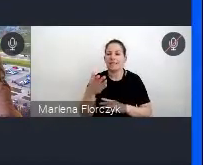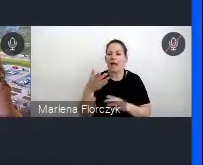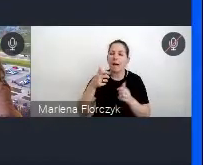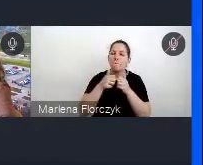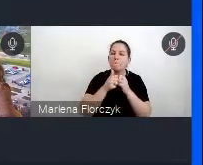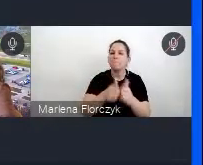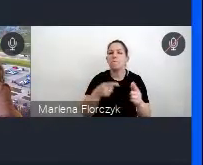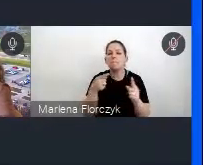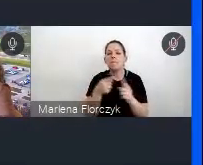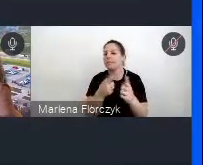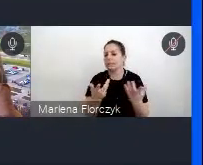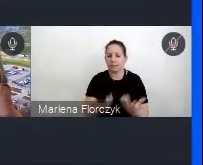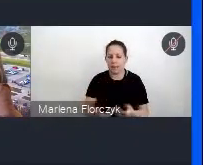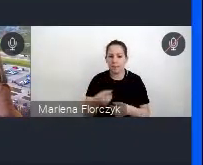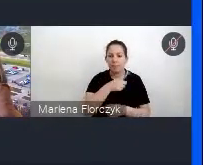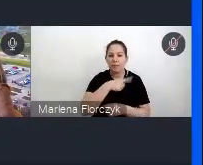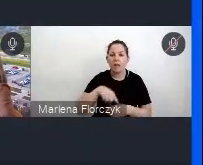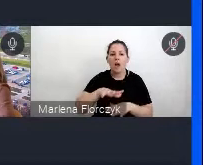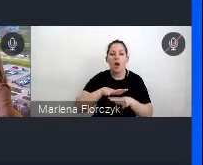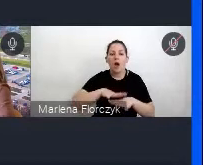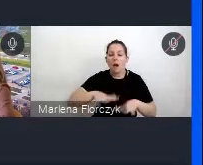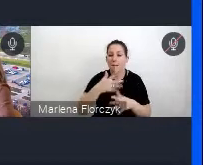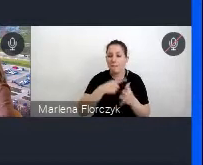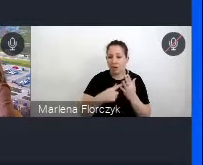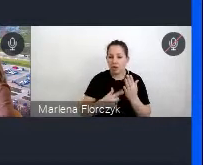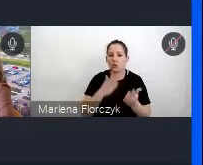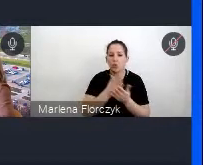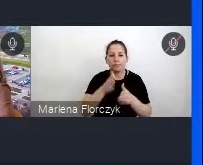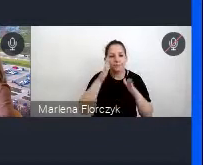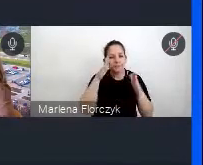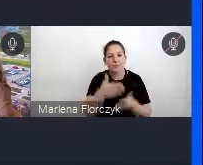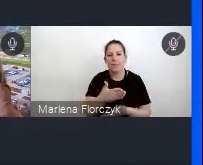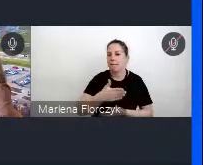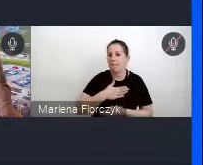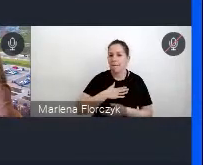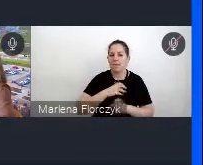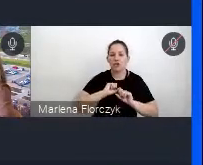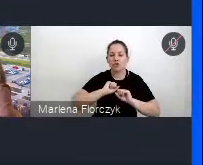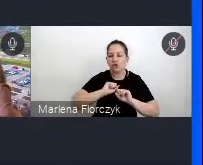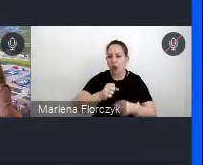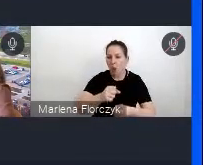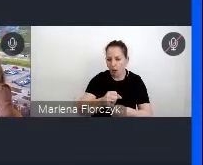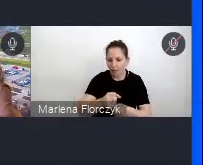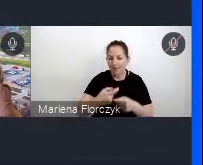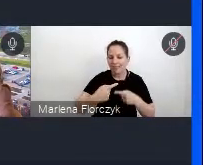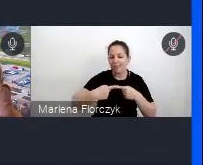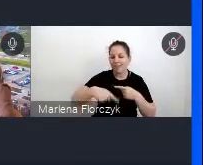Dla tych obszarów mamy już zadedykowane działania na najbliższy czas.